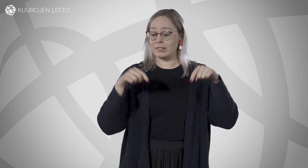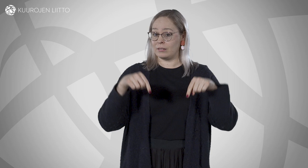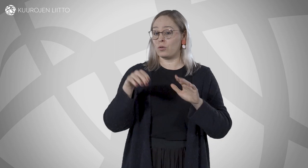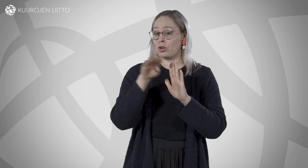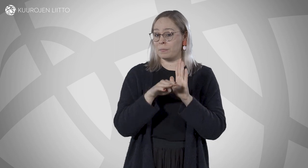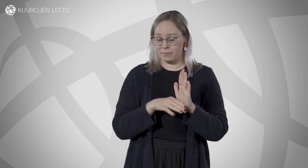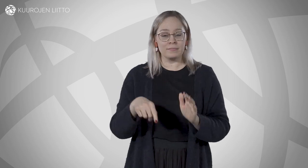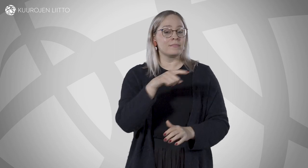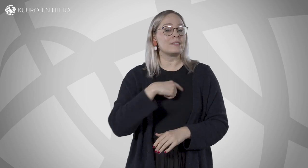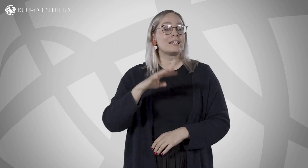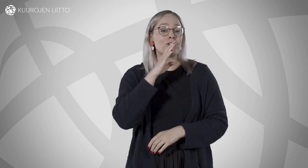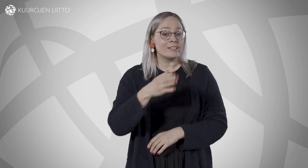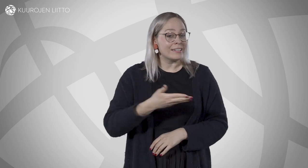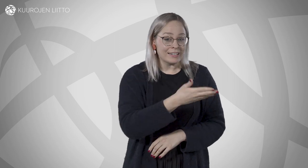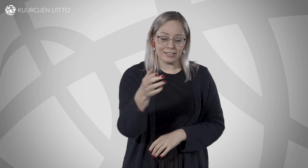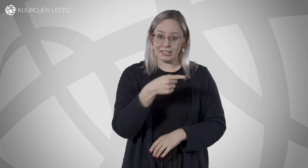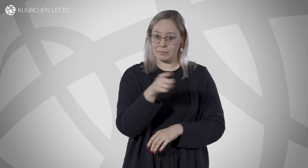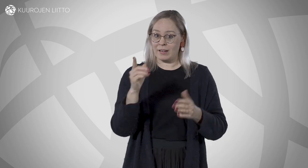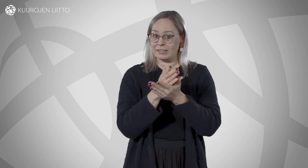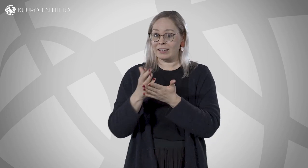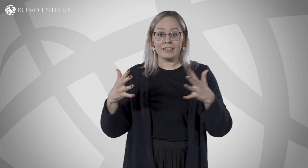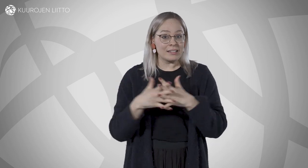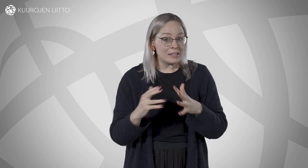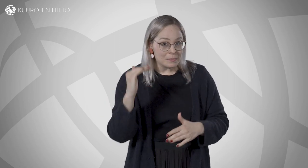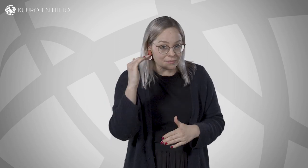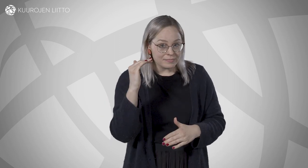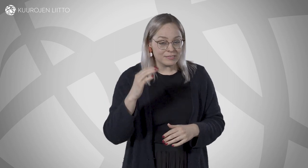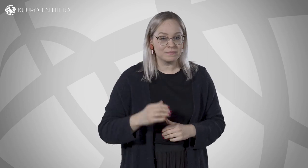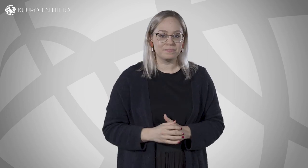Tässä ohjelmassa kerromme teille tästä tarkemmin.